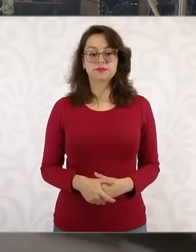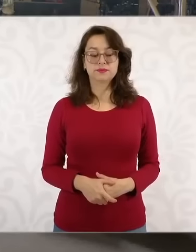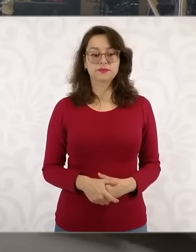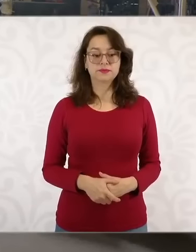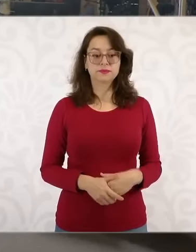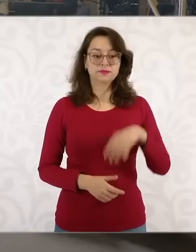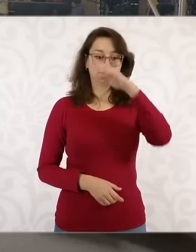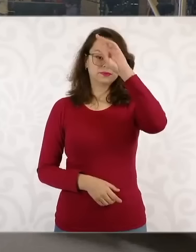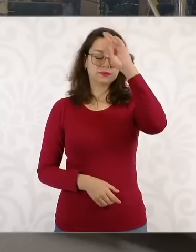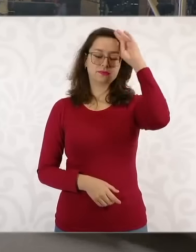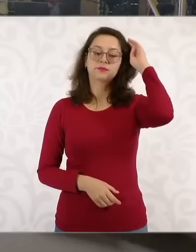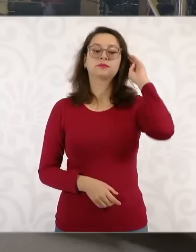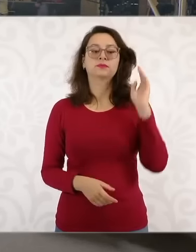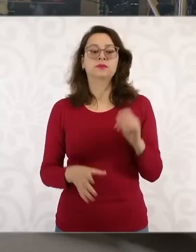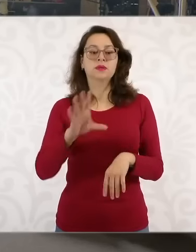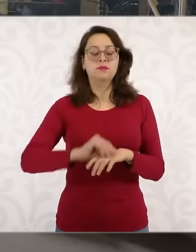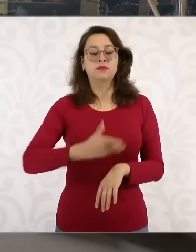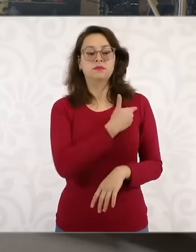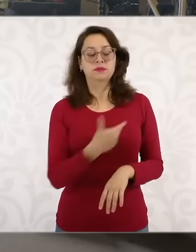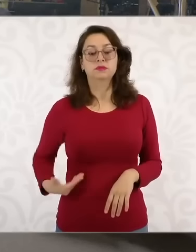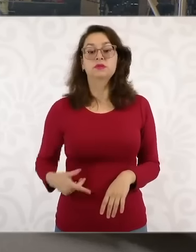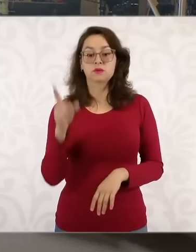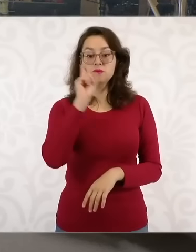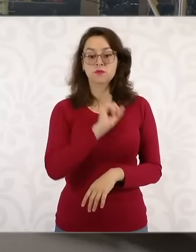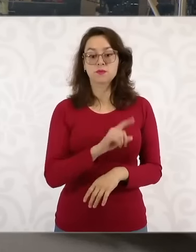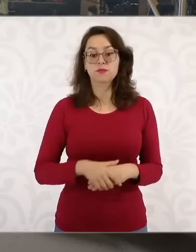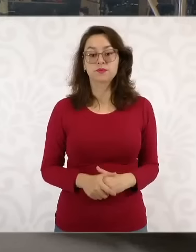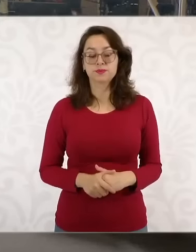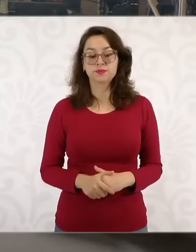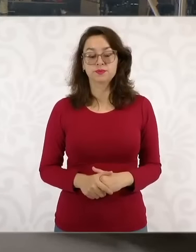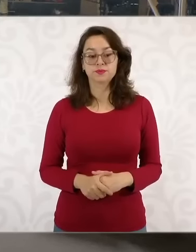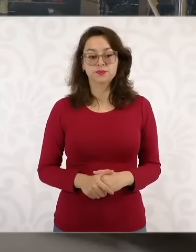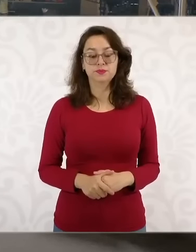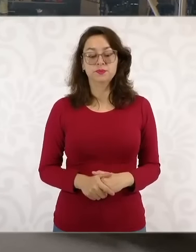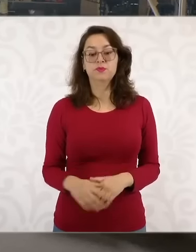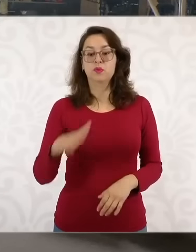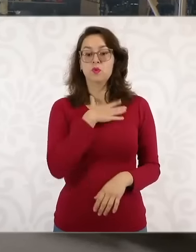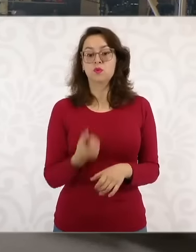Perdón, con su permiso, presidenta. Eh, muy buenos días a todas y todos. Bueno,